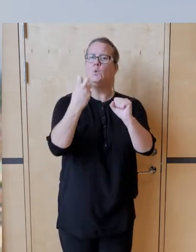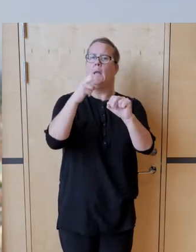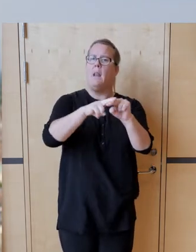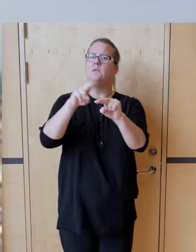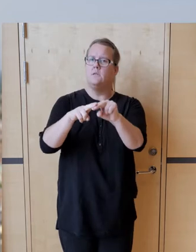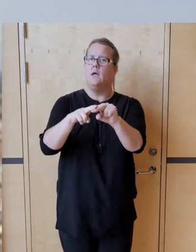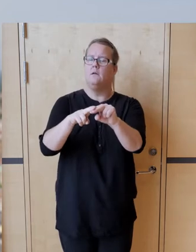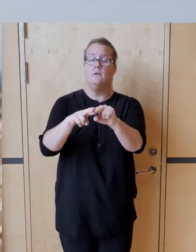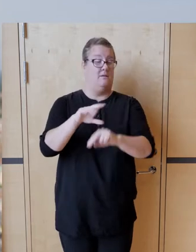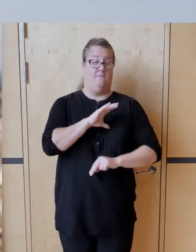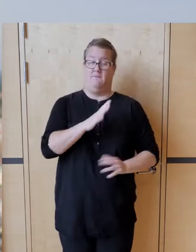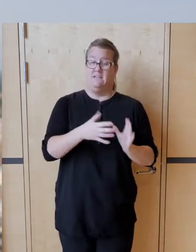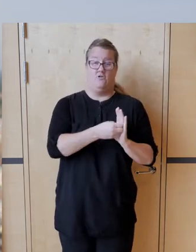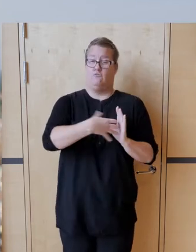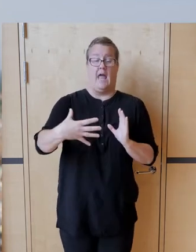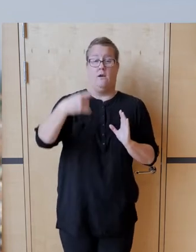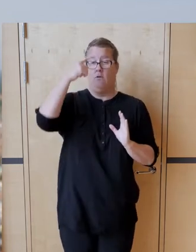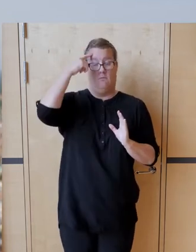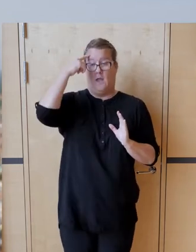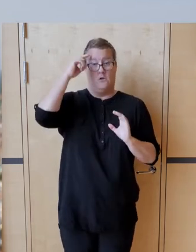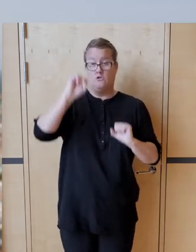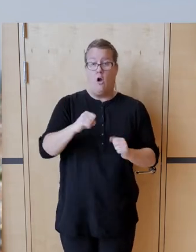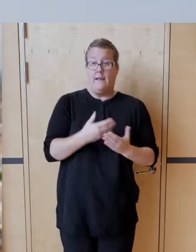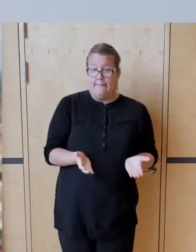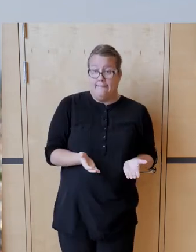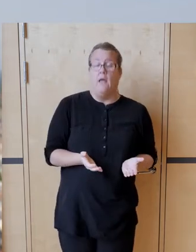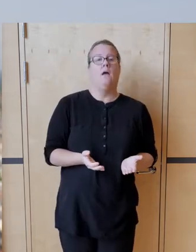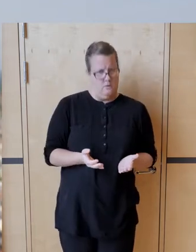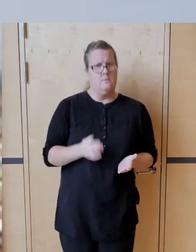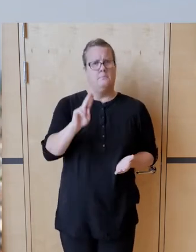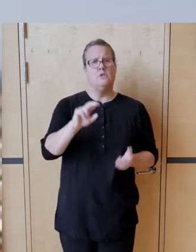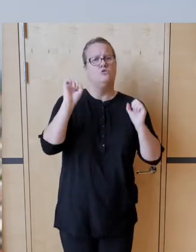Ingen anledning att inte ta det beslutet nu Tack för ordet